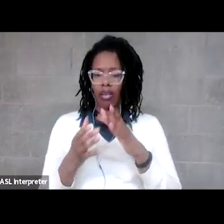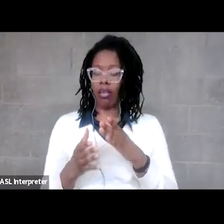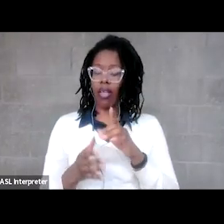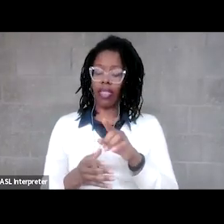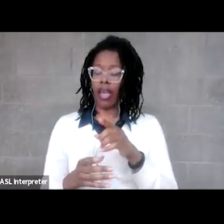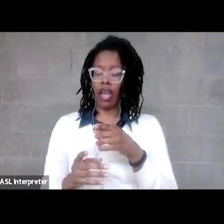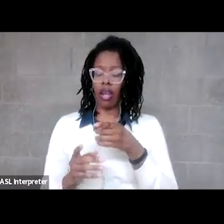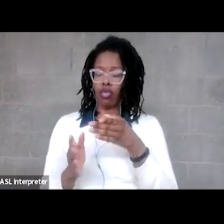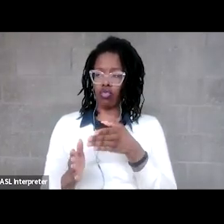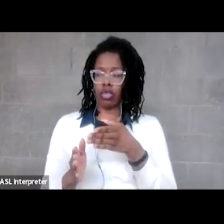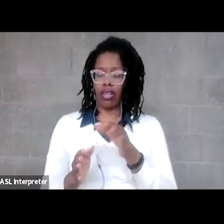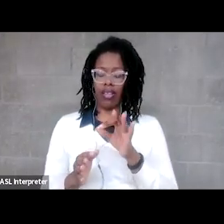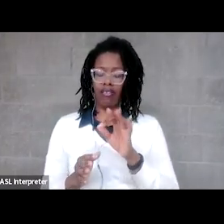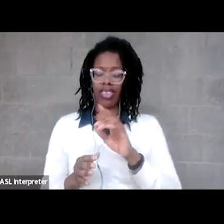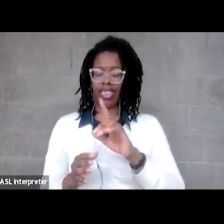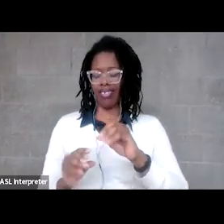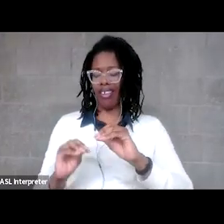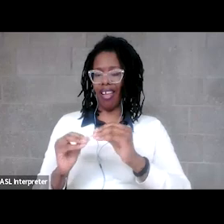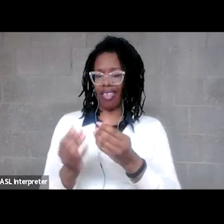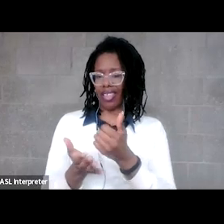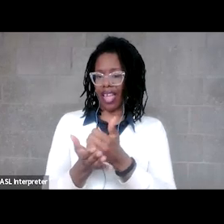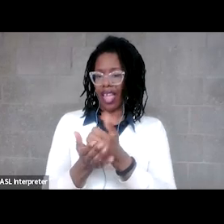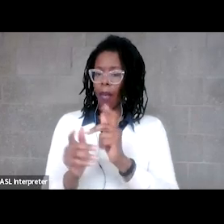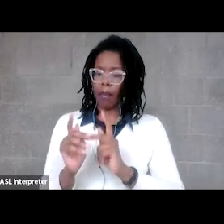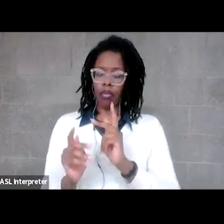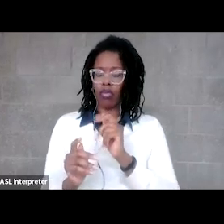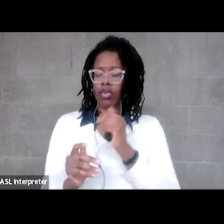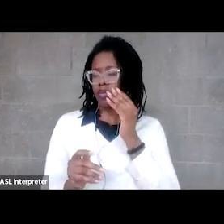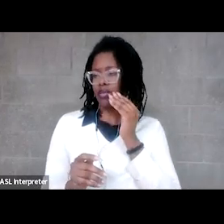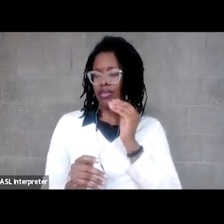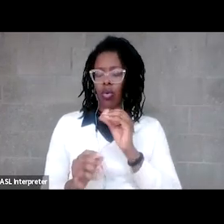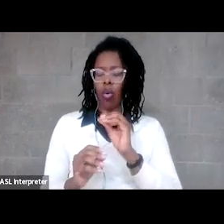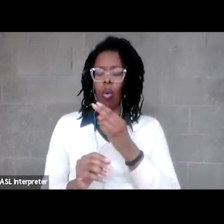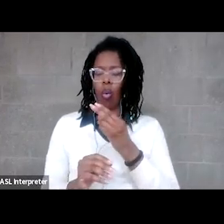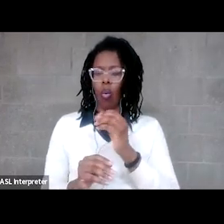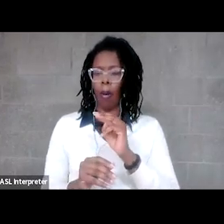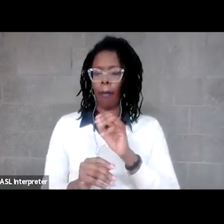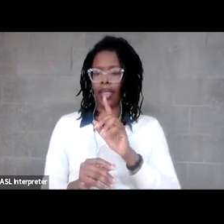en la oficina de campo ayudar a los solicitantes que puedan estar experimentando la falta de vivienda con sus solicitudes.